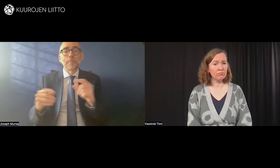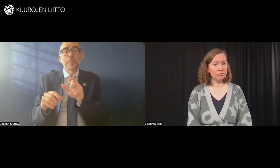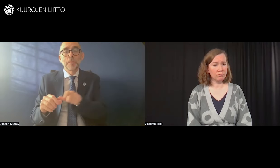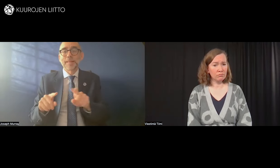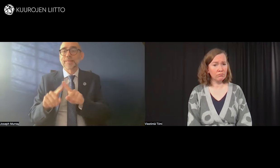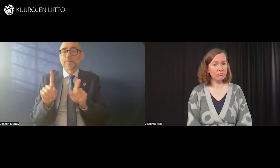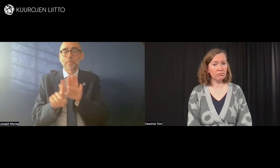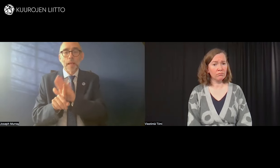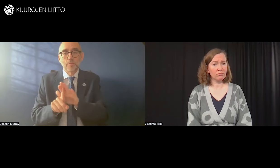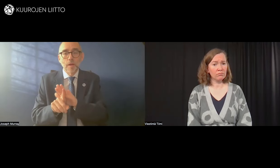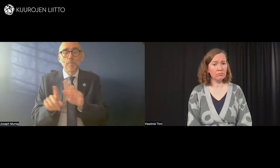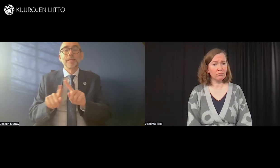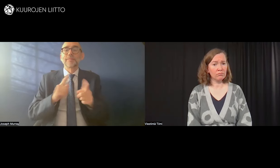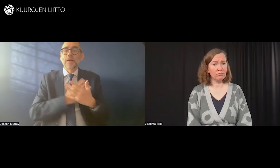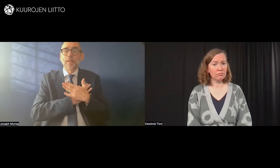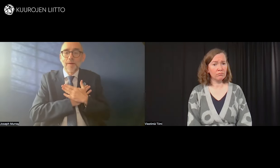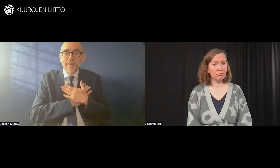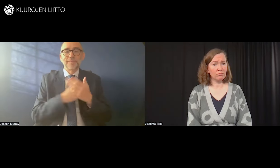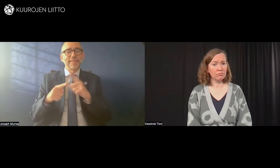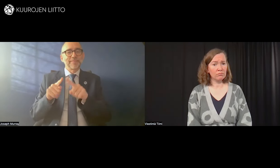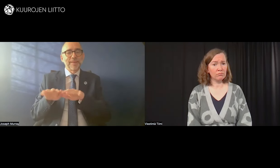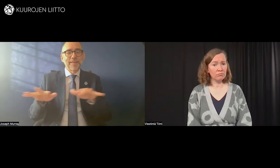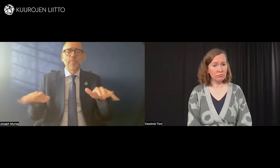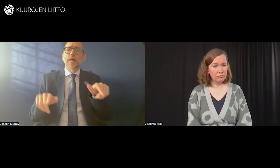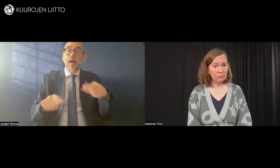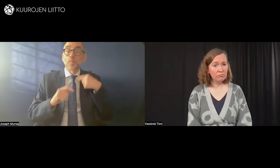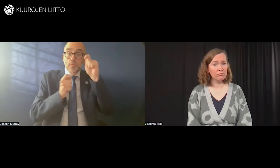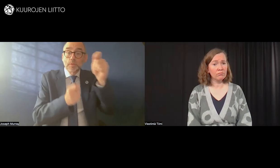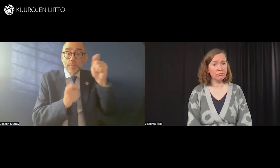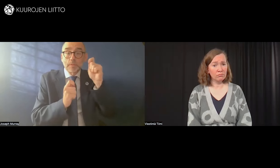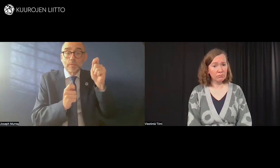On ihmisiä eri taustoista, eri tapoja rakastaa. Tätä me kunnioitamme.